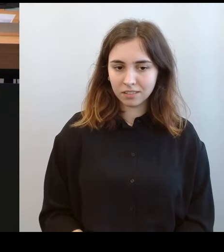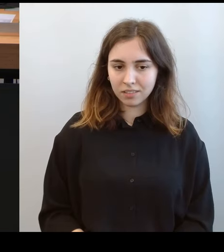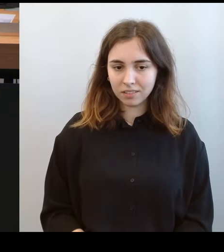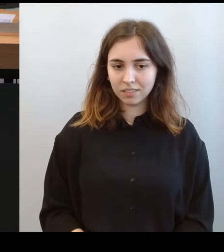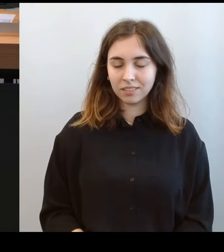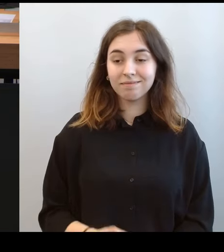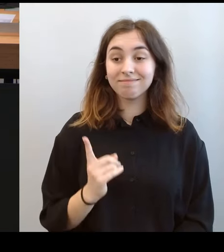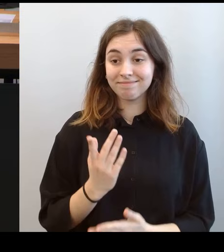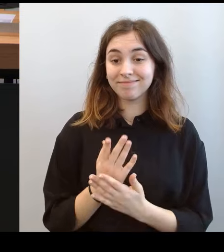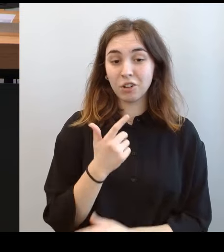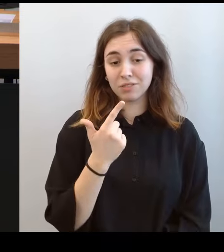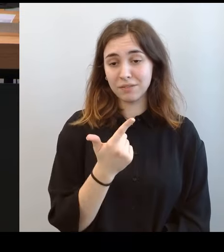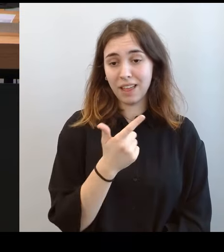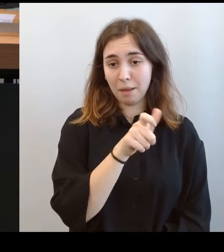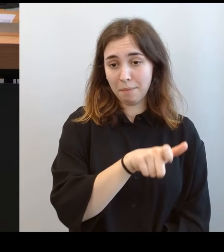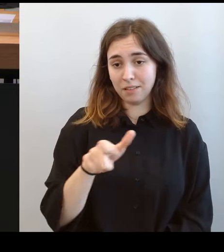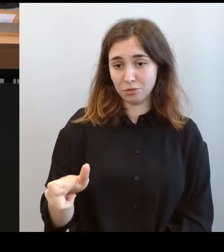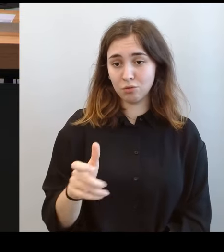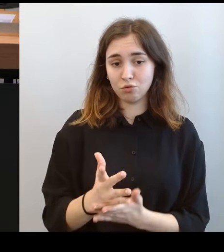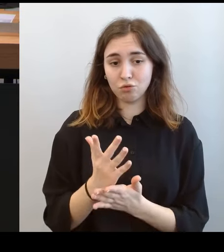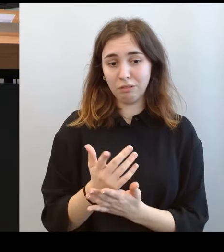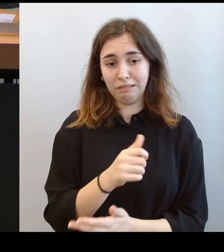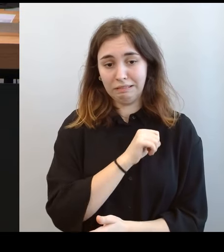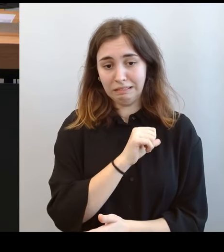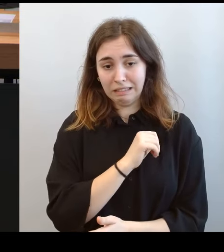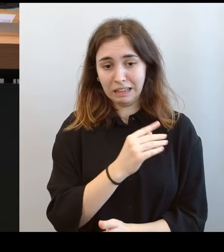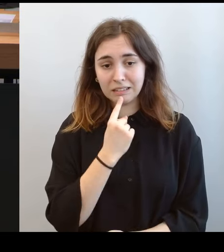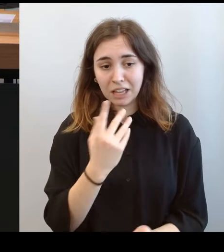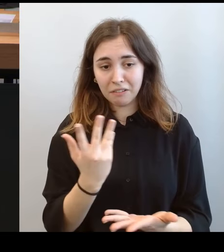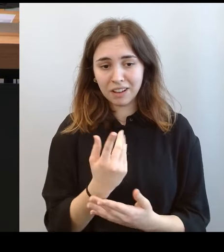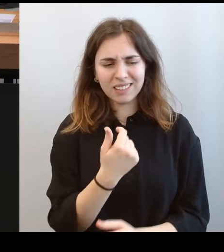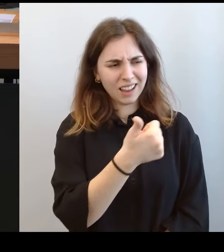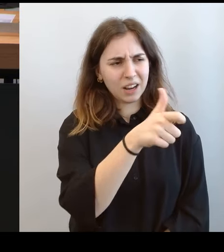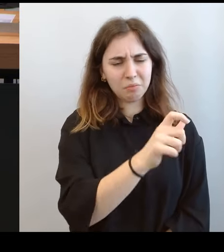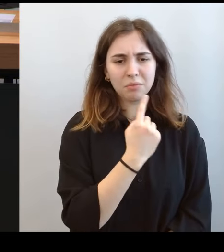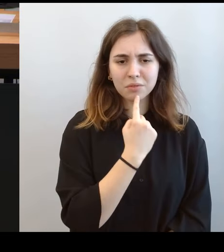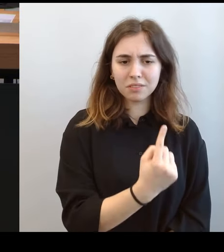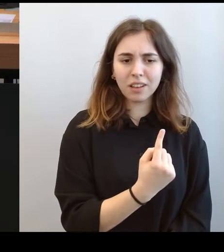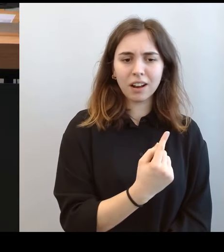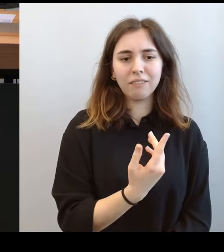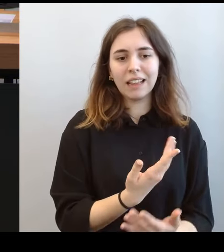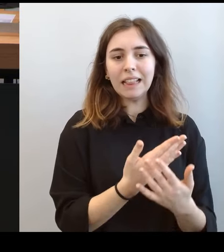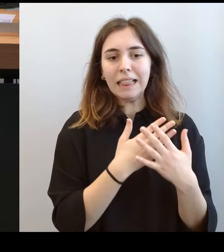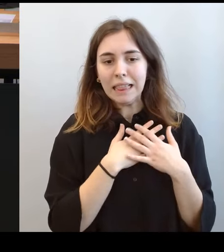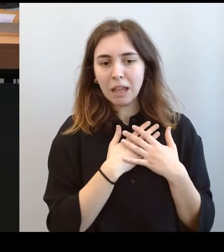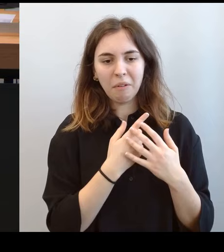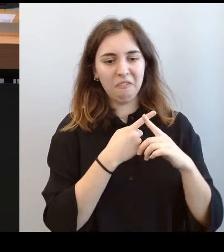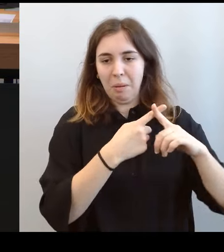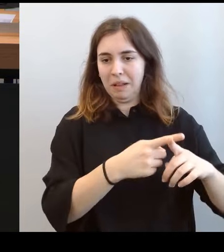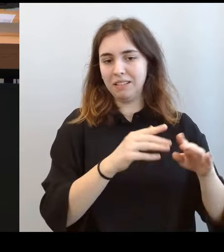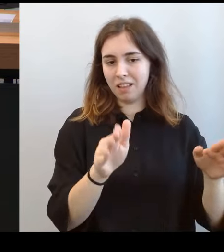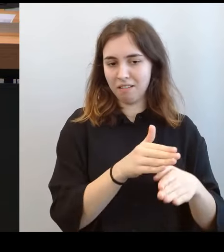Man kann Liebe nicht verbieten. Ich weiß nicht, ob das im Tenor des Urteils so steht, aber das ist im Prinzip die freie Übersetzung.